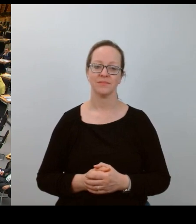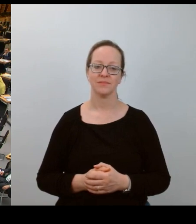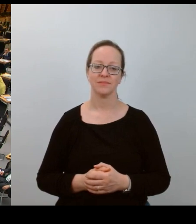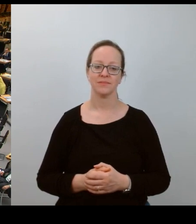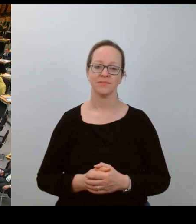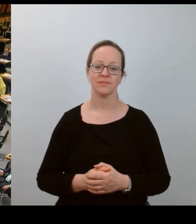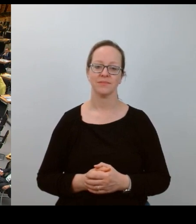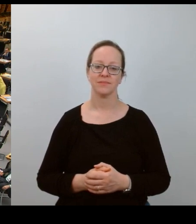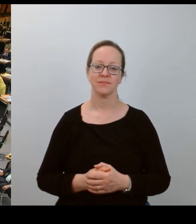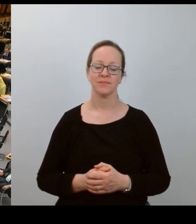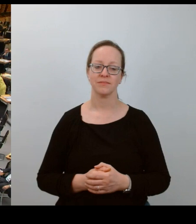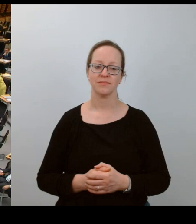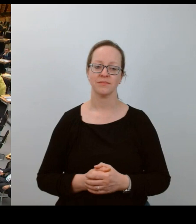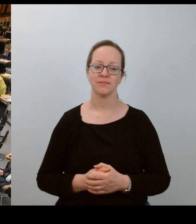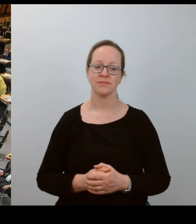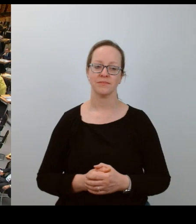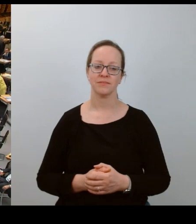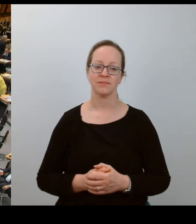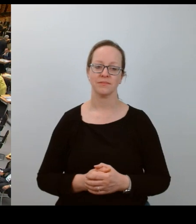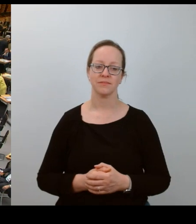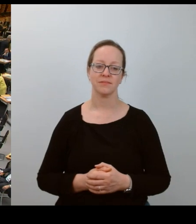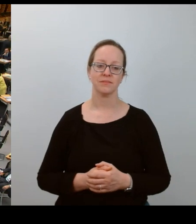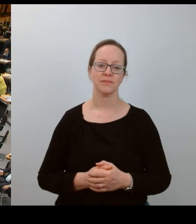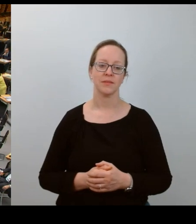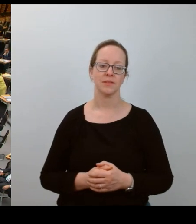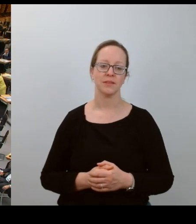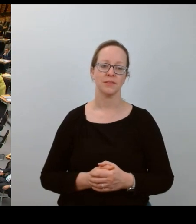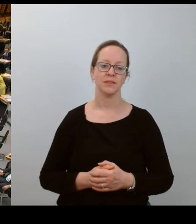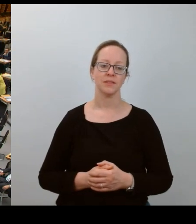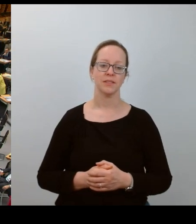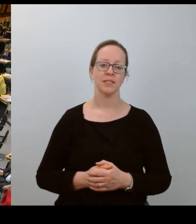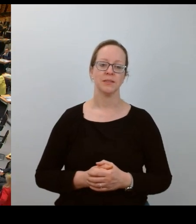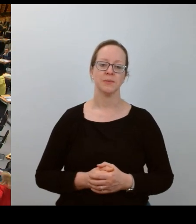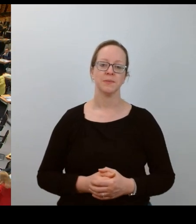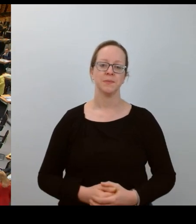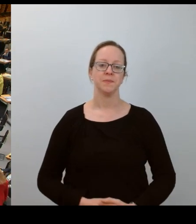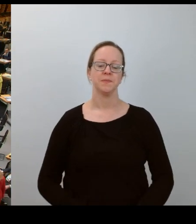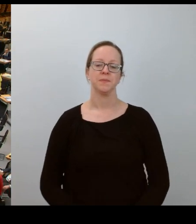Sehr geehrte Frau Präsidentin, sehr geehrte Damen und Herren! Ich hatte